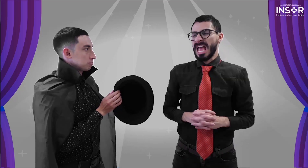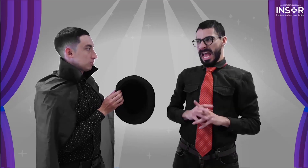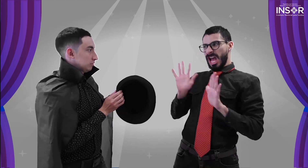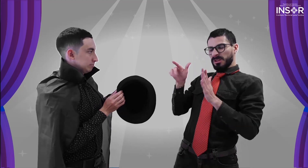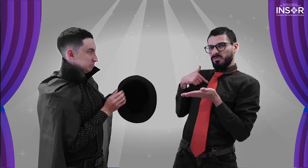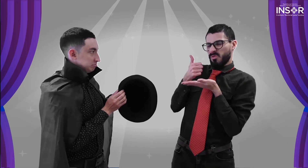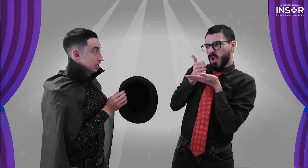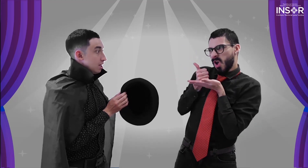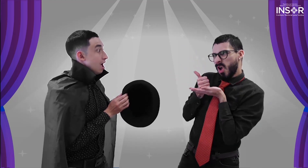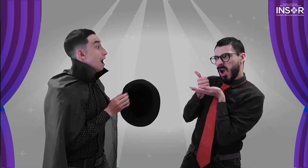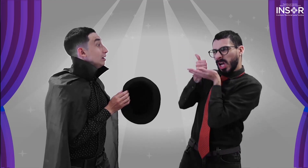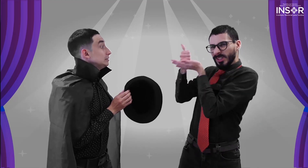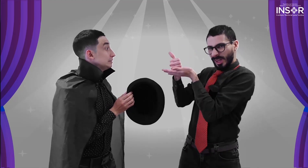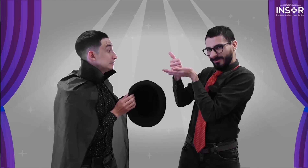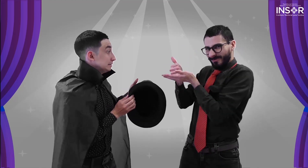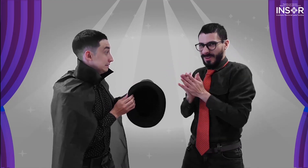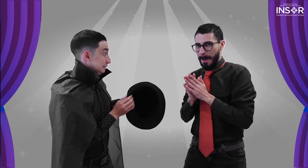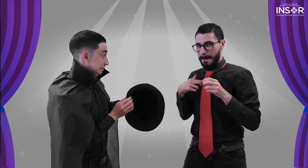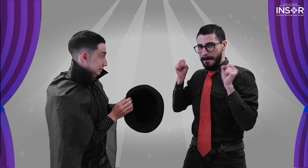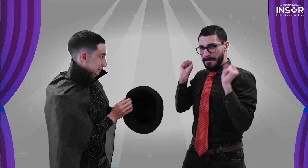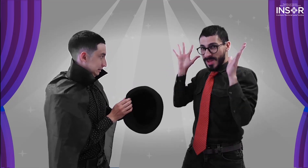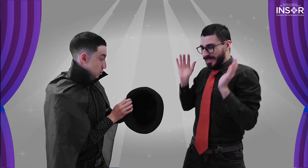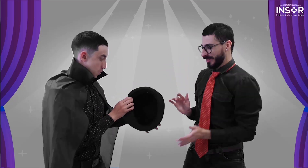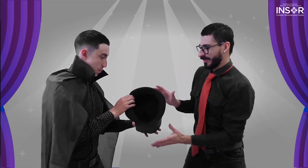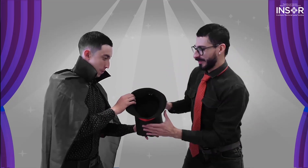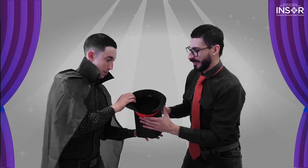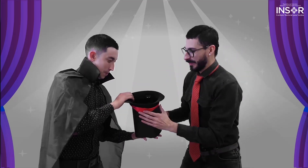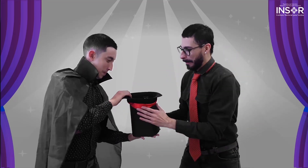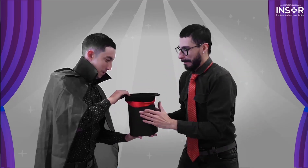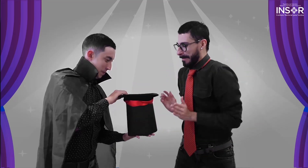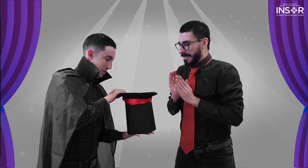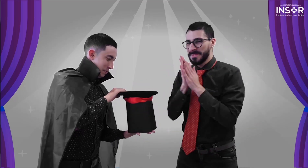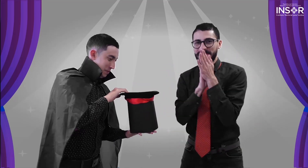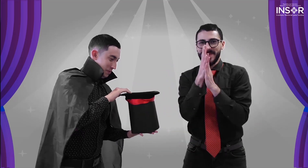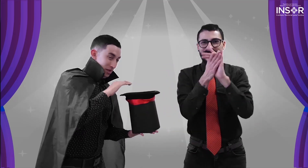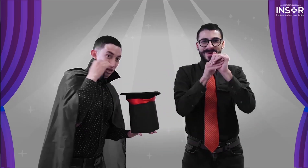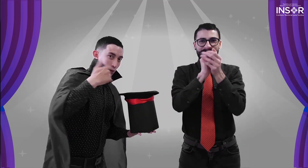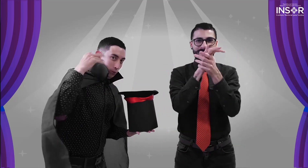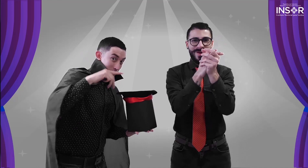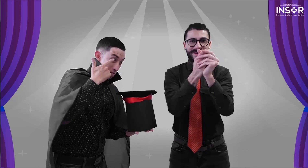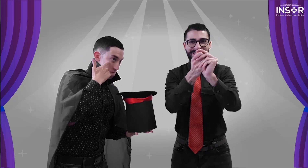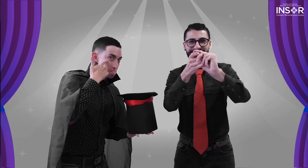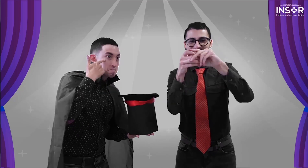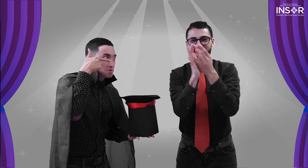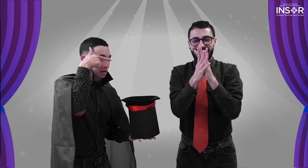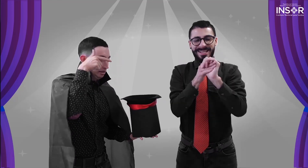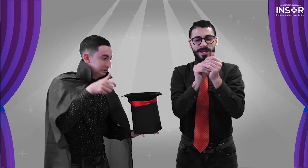Creo que voy a ayudarlos cono magia. Uf, miren.